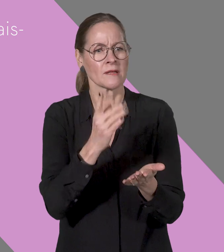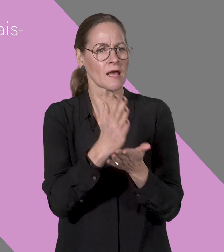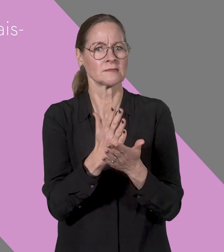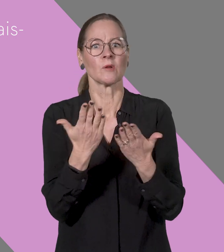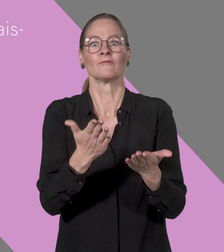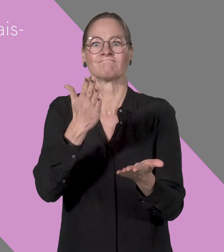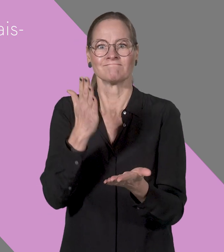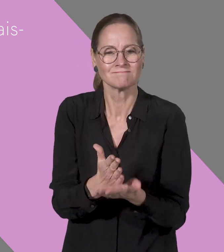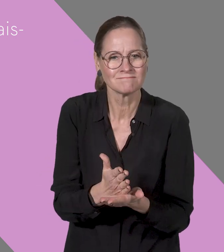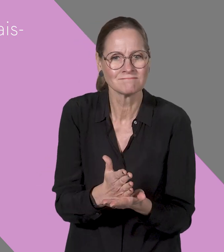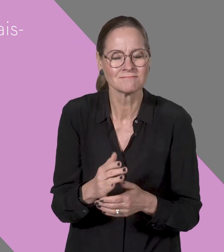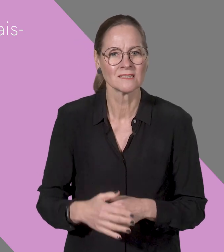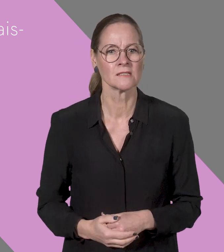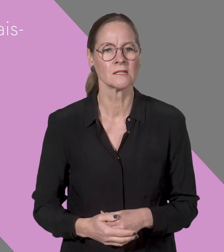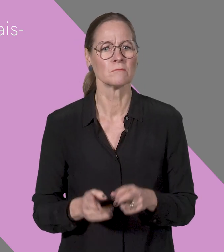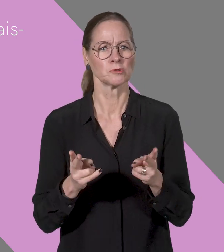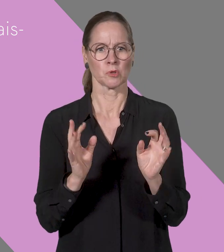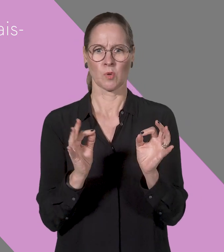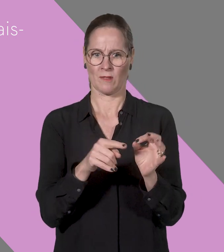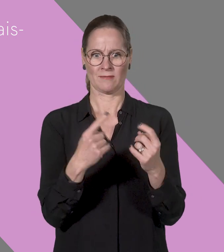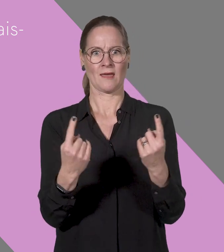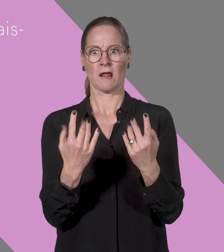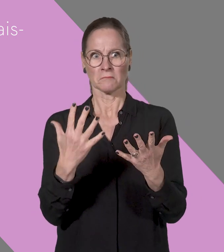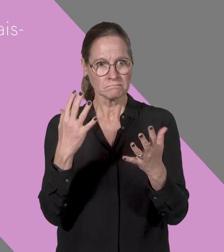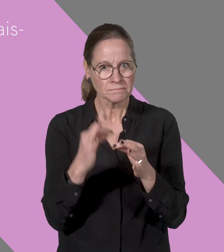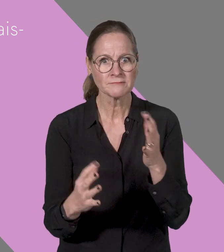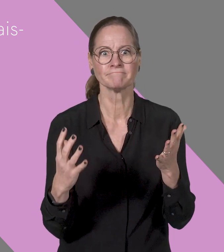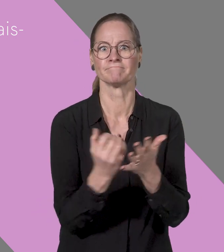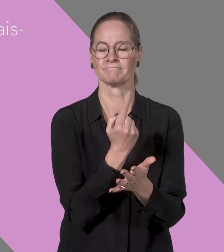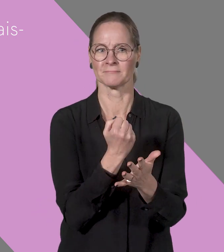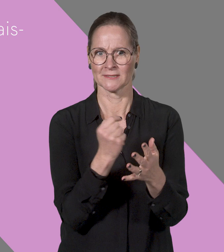Mitkä asiat ovat nyt varmistuneet? Entä miten tämä tilanne on saavutettu?